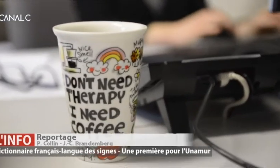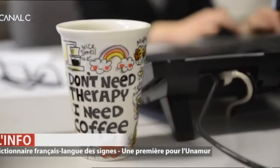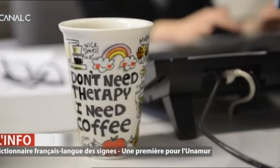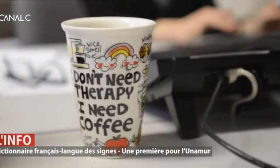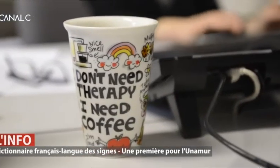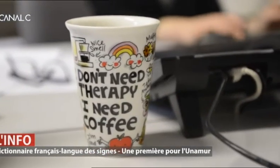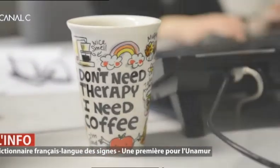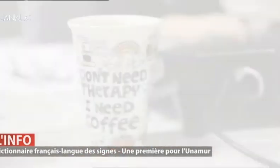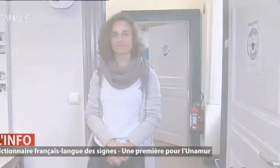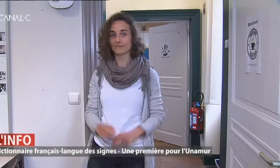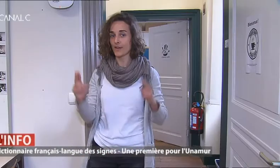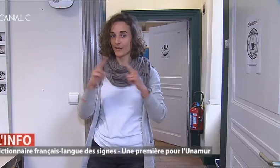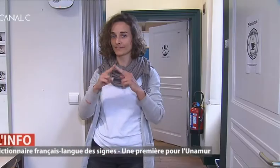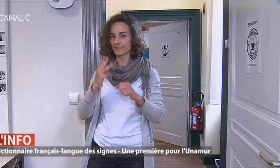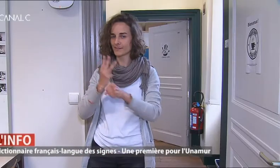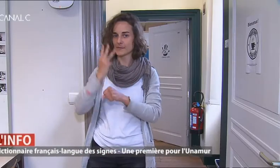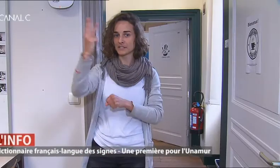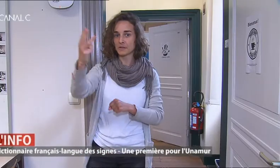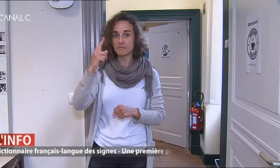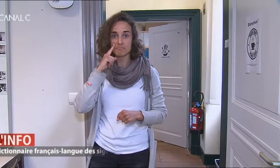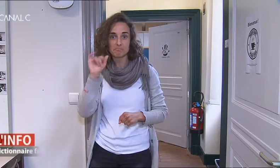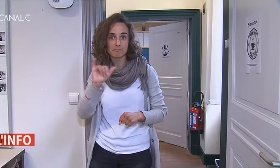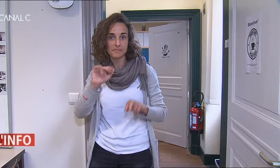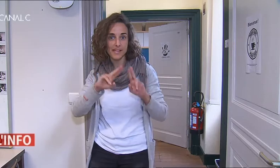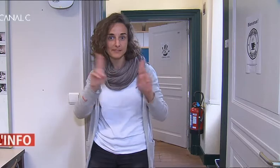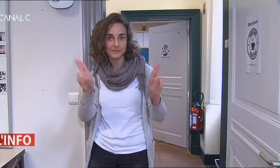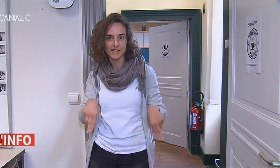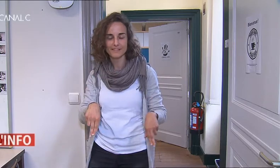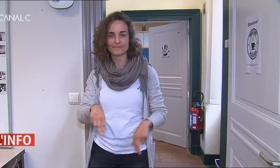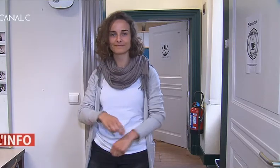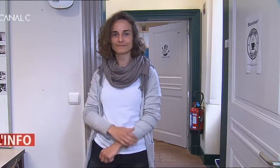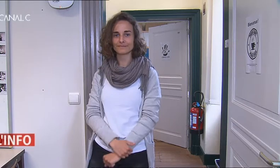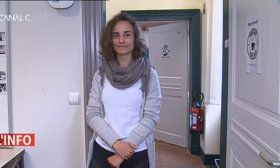Alors... Rendez vous dans 3 ans pour voir le résultat